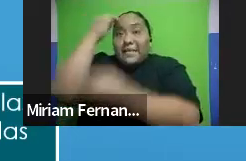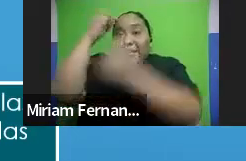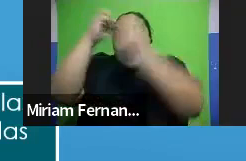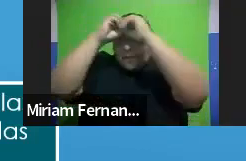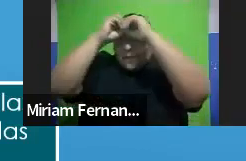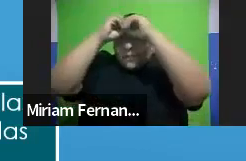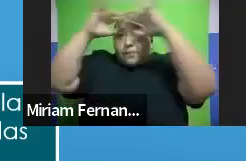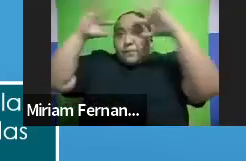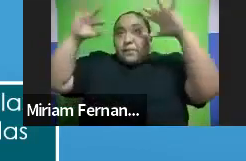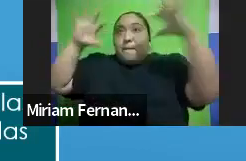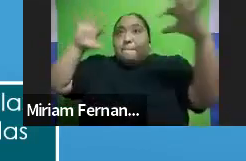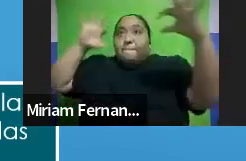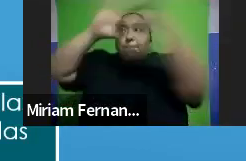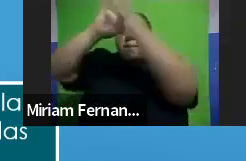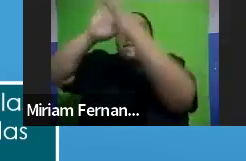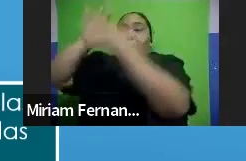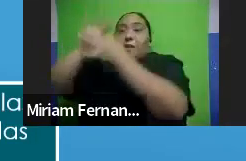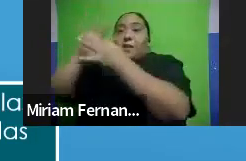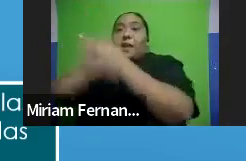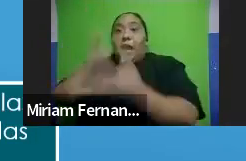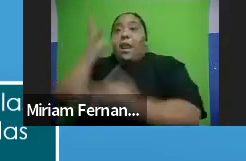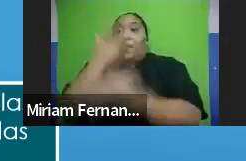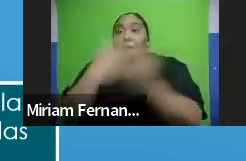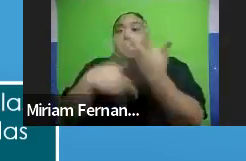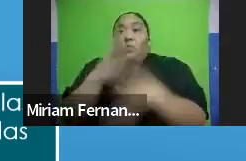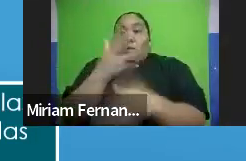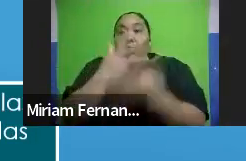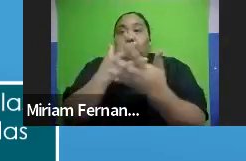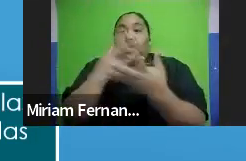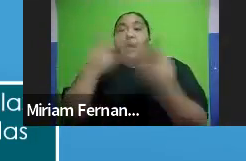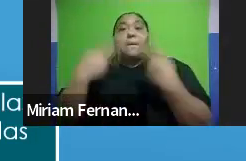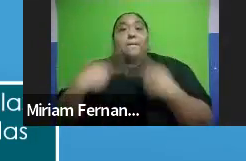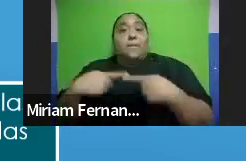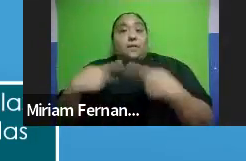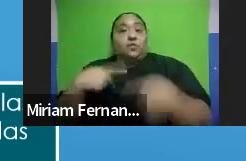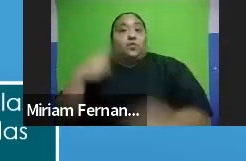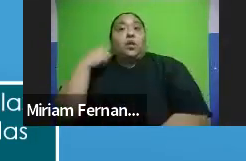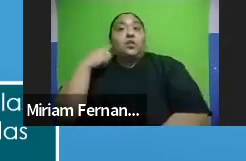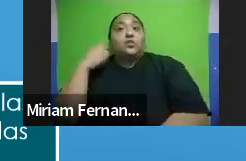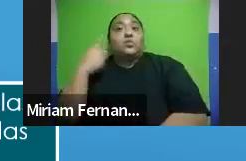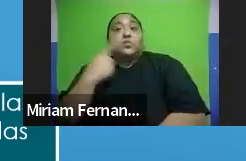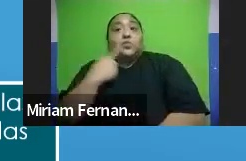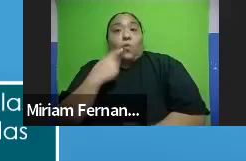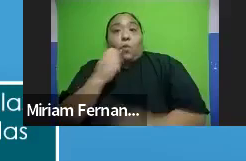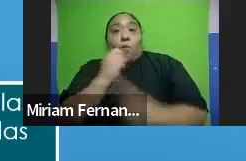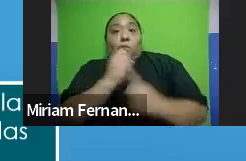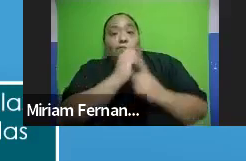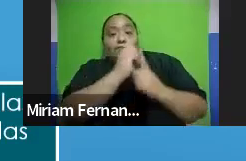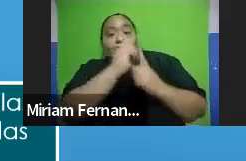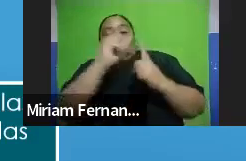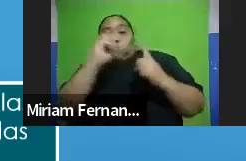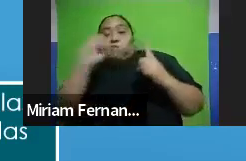Y entonces el s él la persona sorda va a señalar estas oraciones condicionales